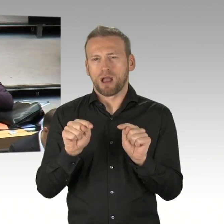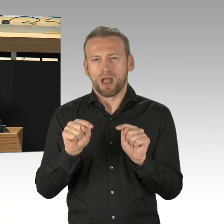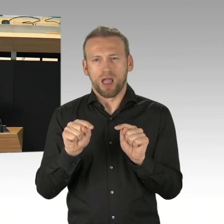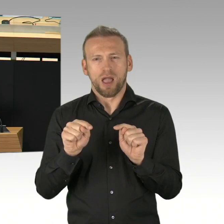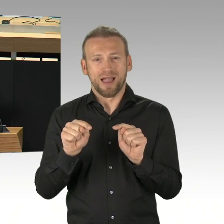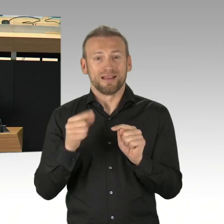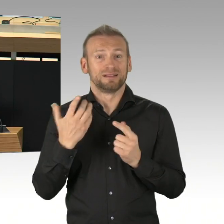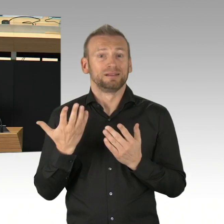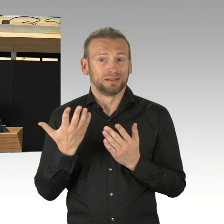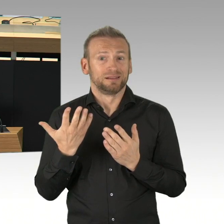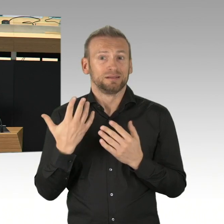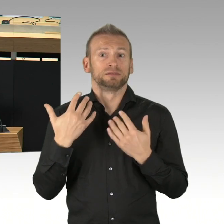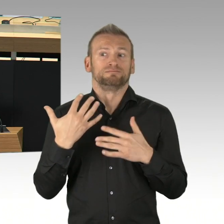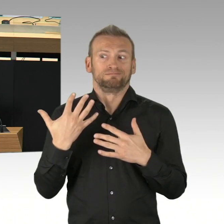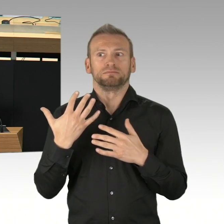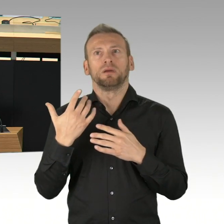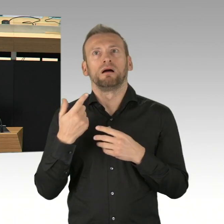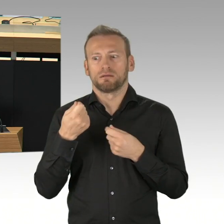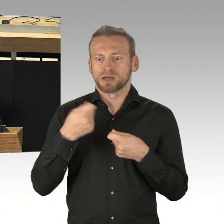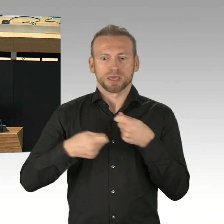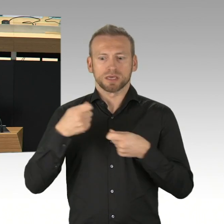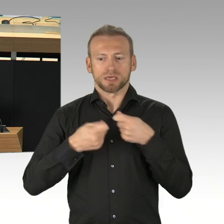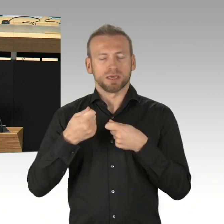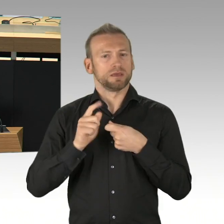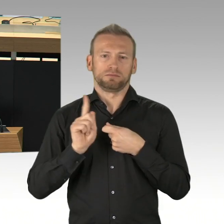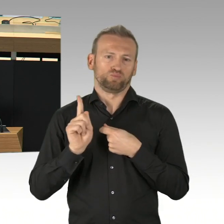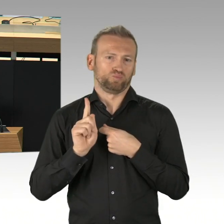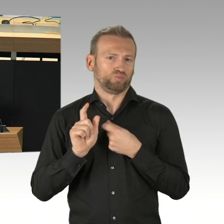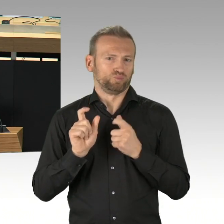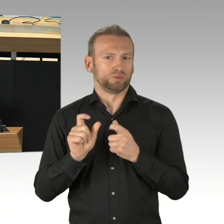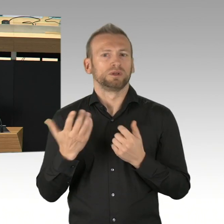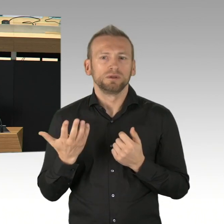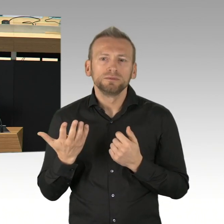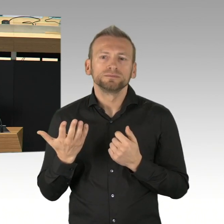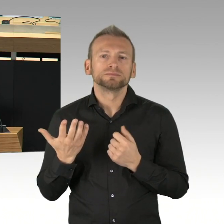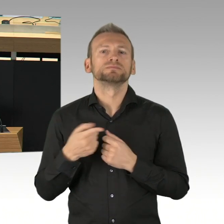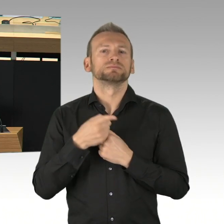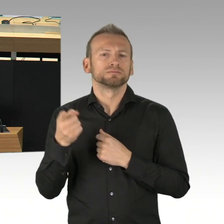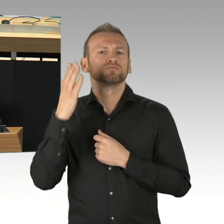Kolleginnen und Kollegen der Koalitionsfraktionen aus SPD, Linke und Grüne, seitdem Sie regieren,